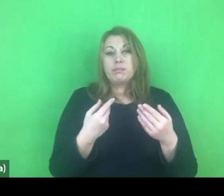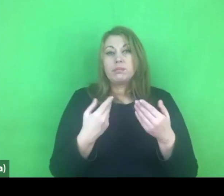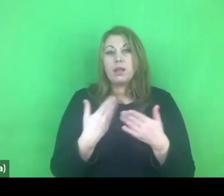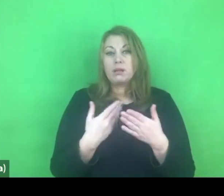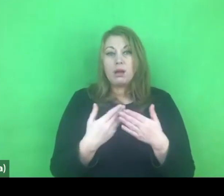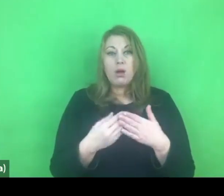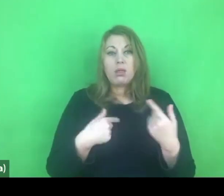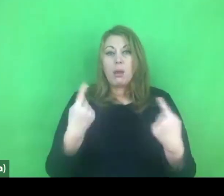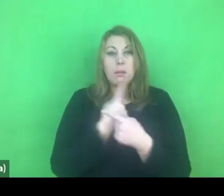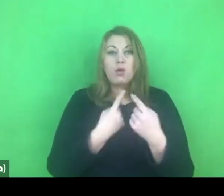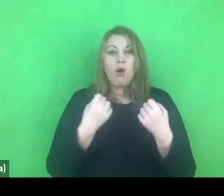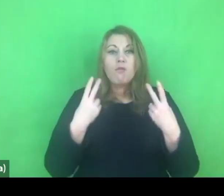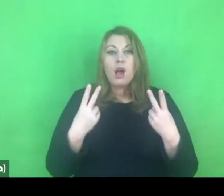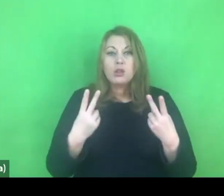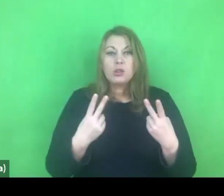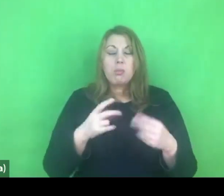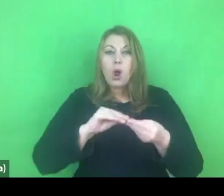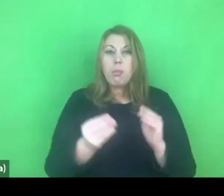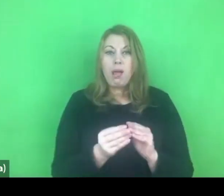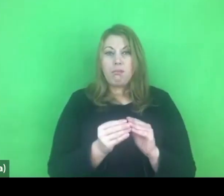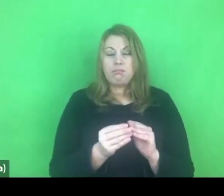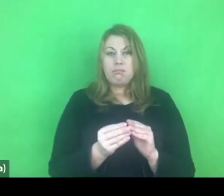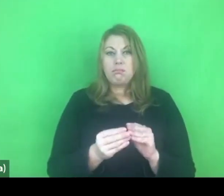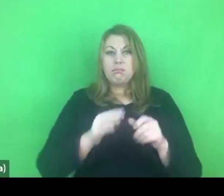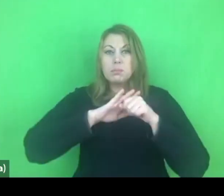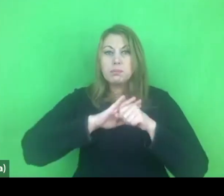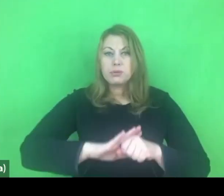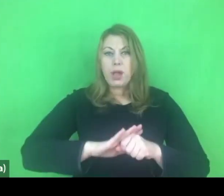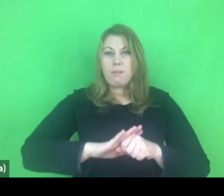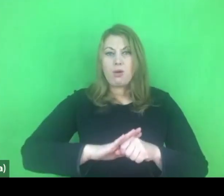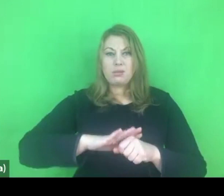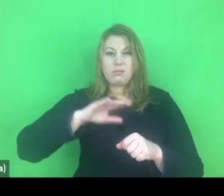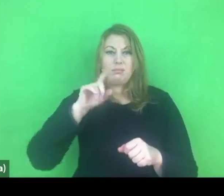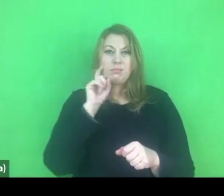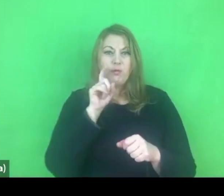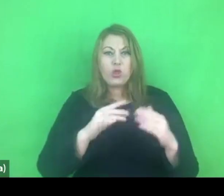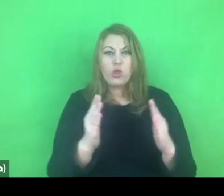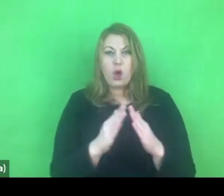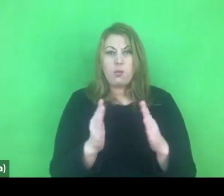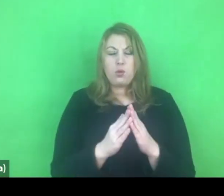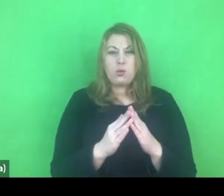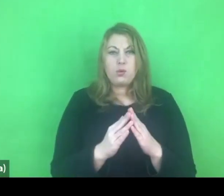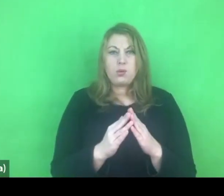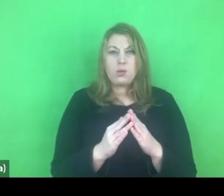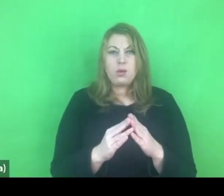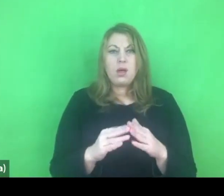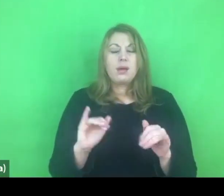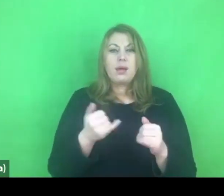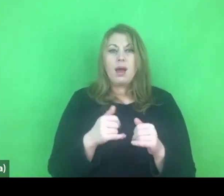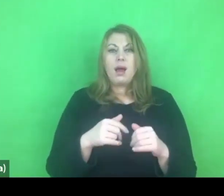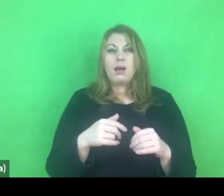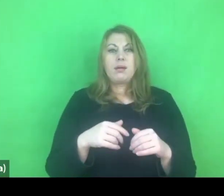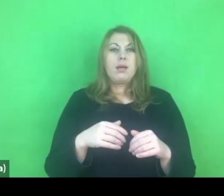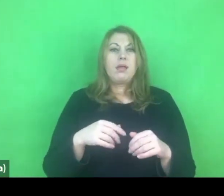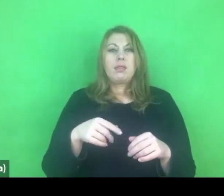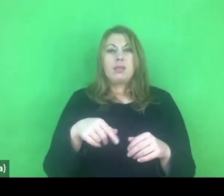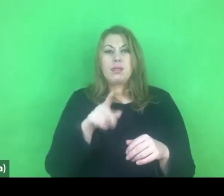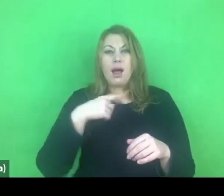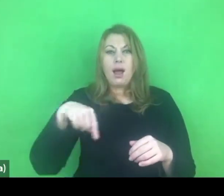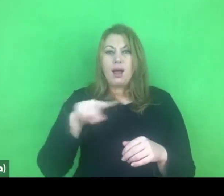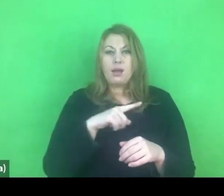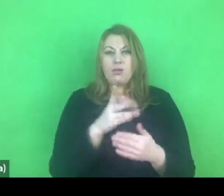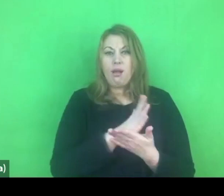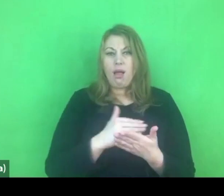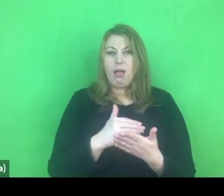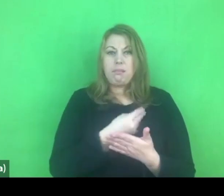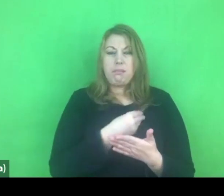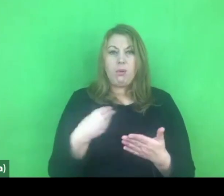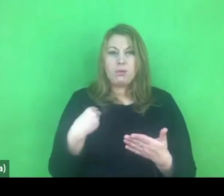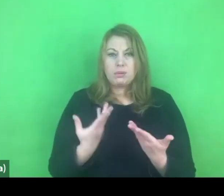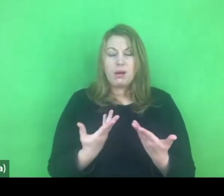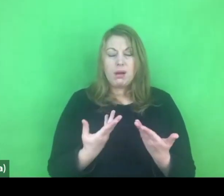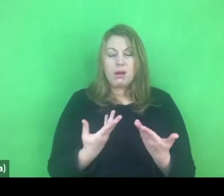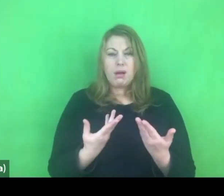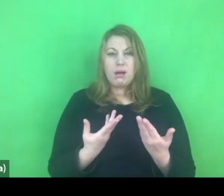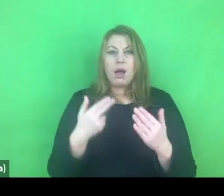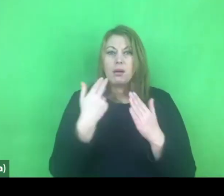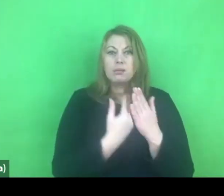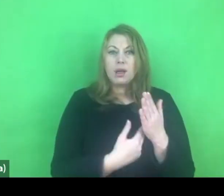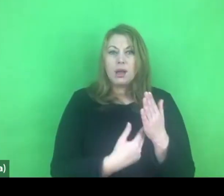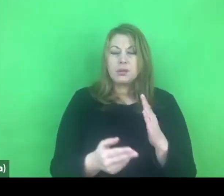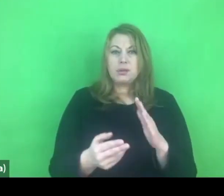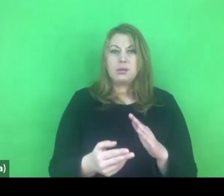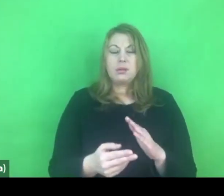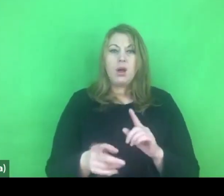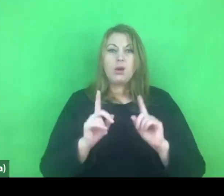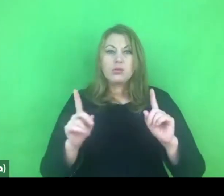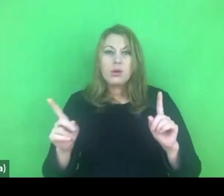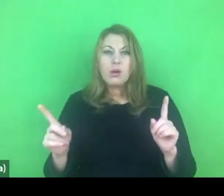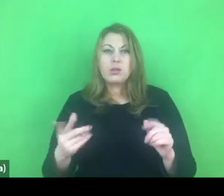o koncepcji, która ma obowiązywać w naszym kraju i wiązać się z przepisami regulującymi, zabezpieczającymi osoby pokrzywdzone przemocą.